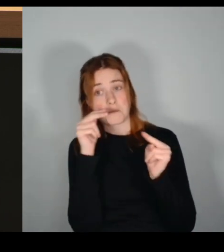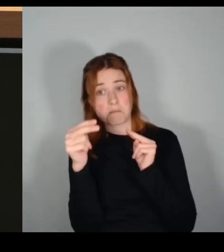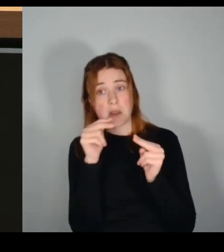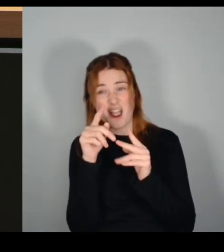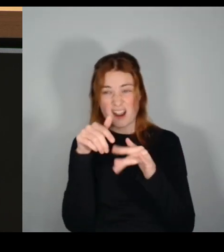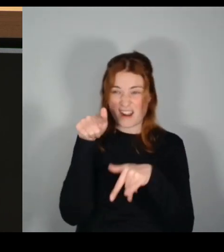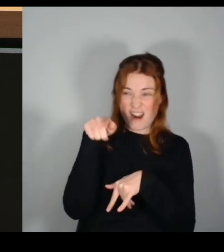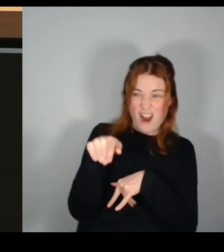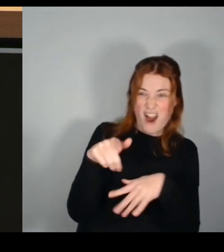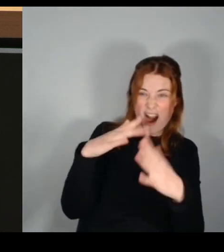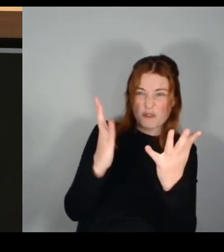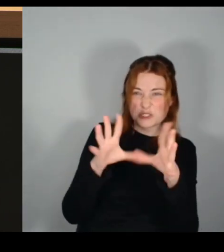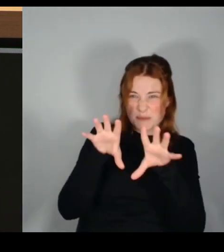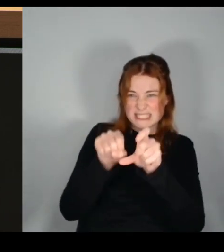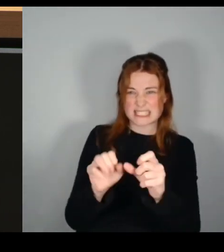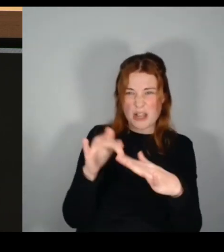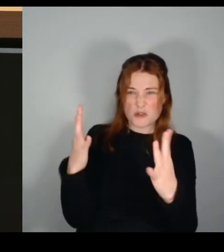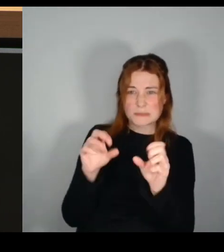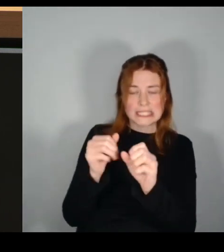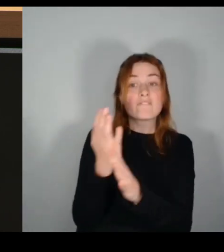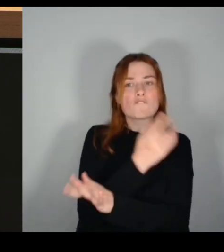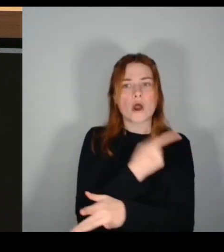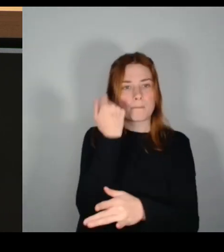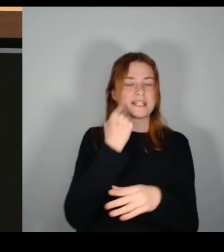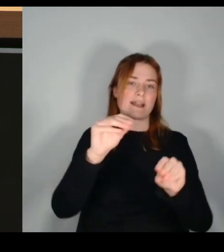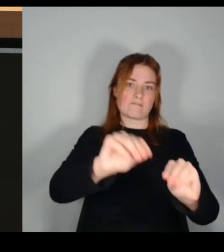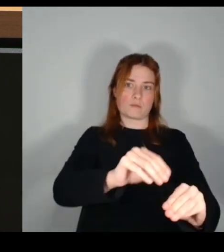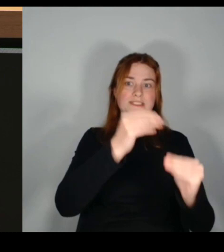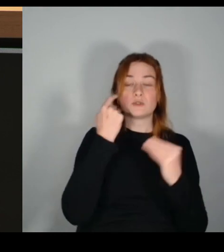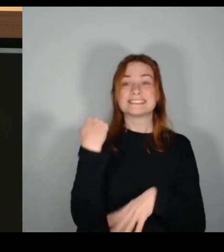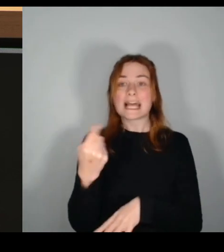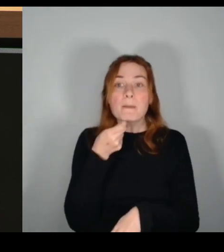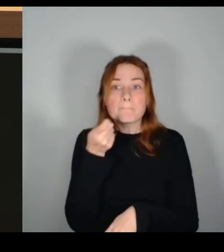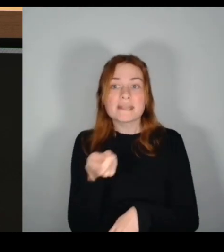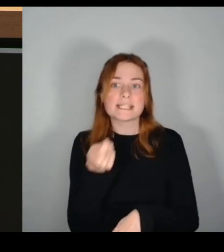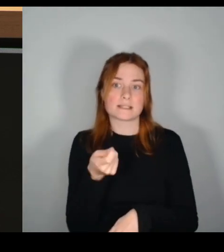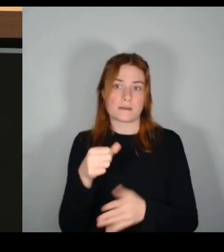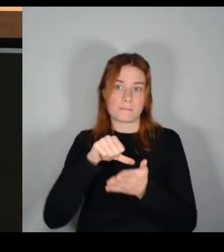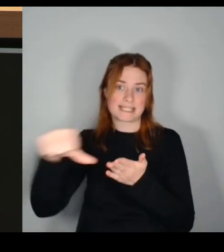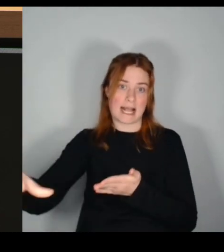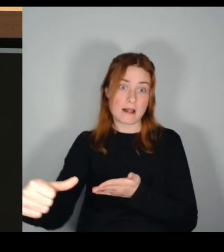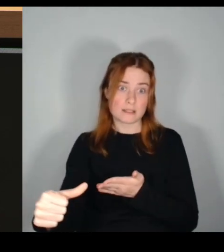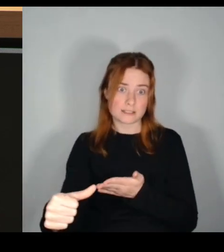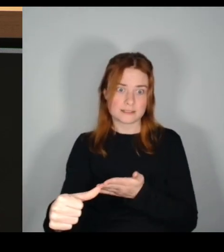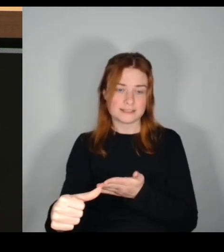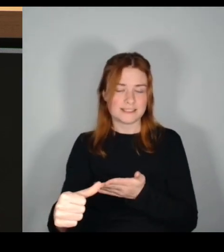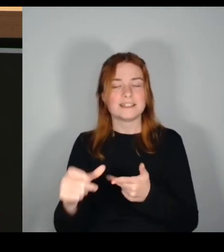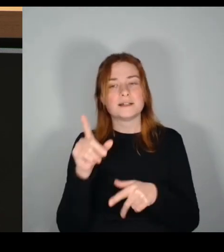Miete, Meine Damen und Herren, wie immer alt Die Zeit Die Finanzierung muss bis Anfang Mai stehen. Der Bezirk tut bereits alles, was